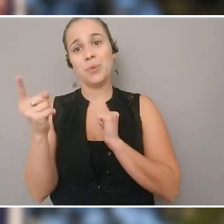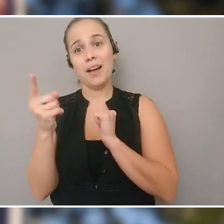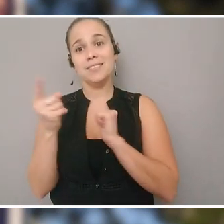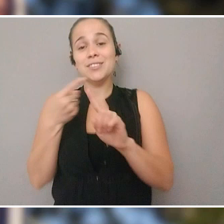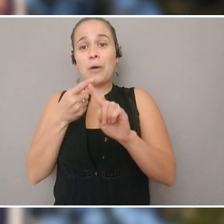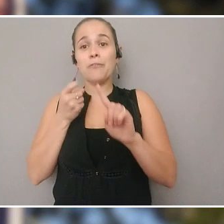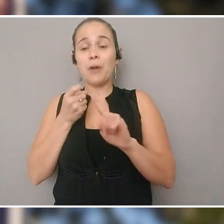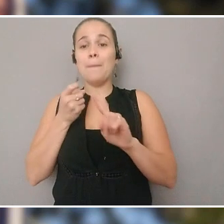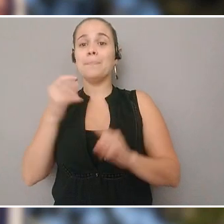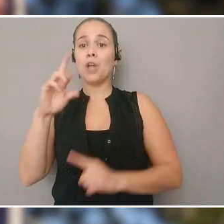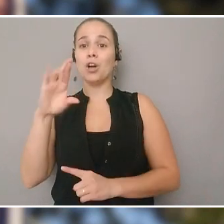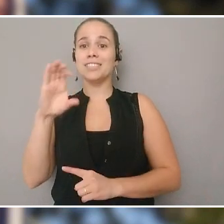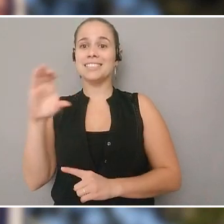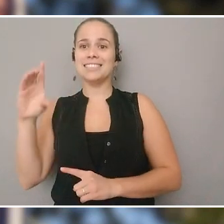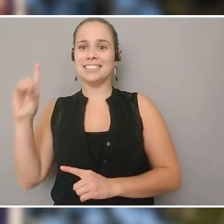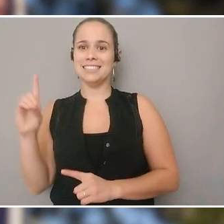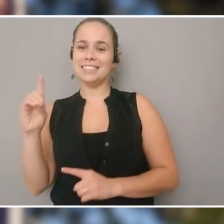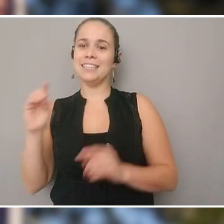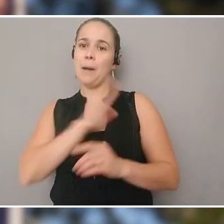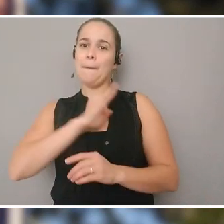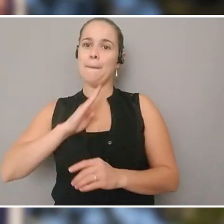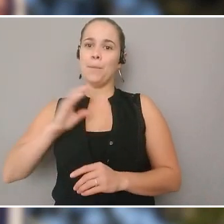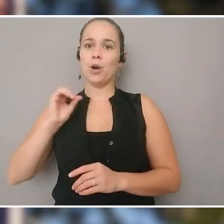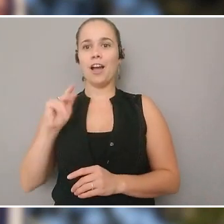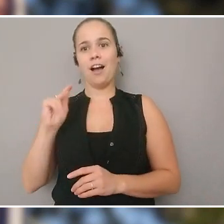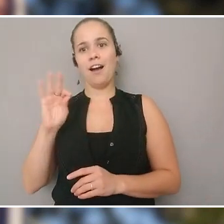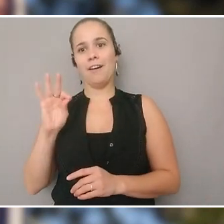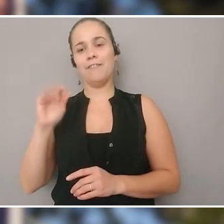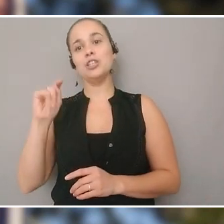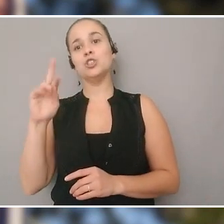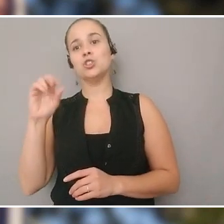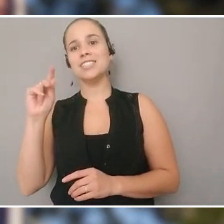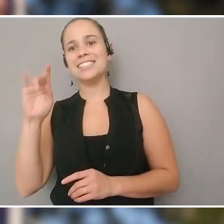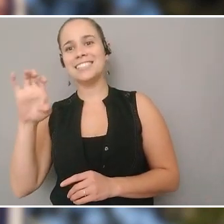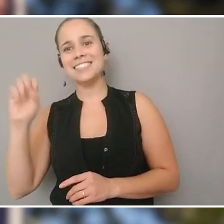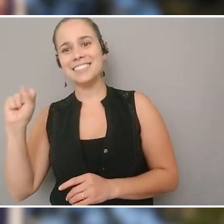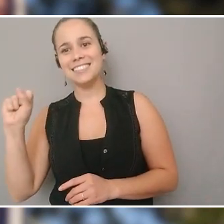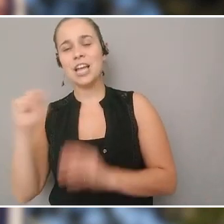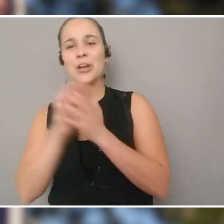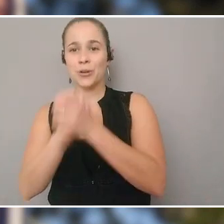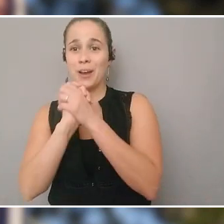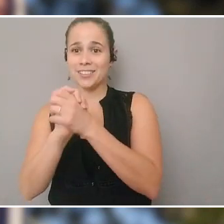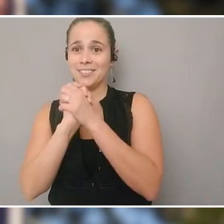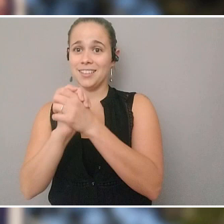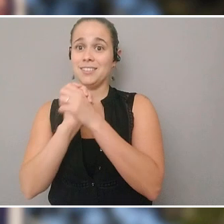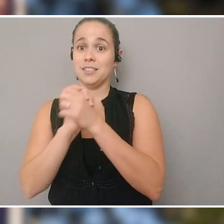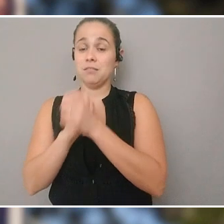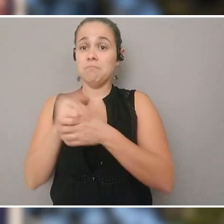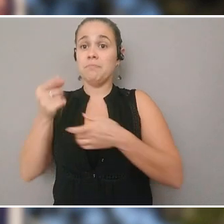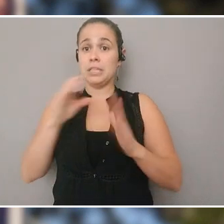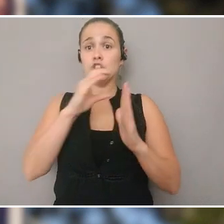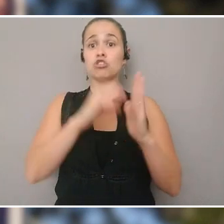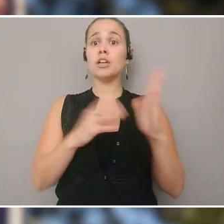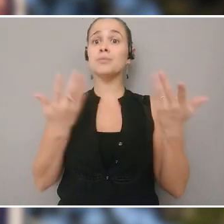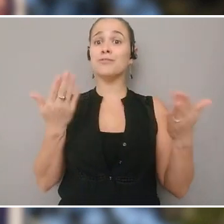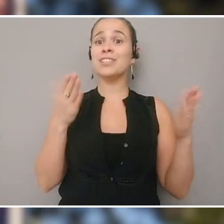del Colegio del Districto de la Comunidad de Riverside. Felicitaciones.